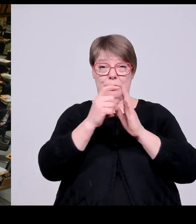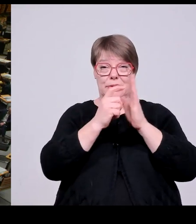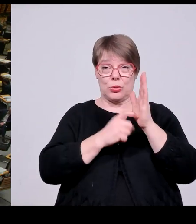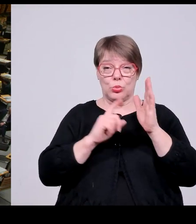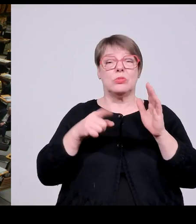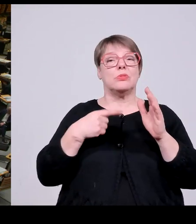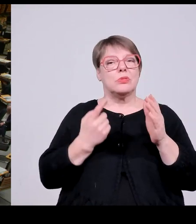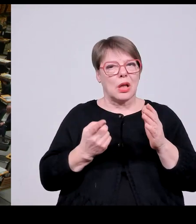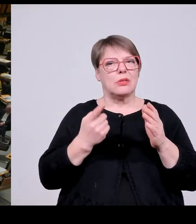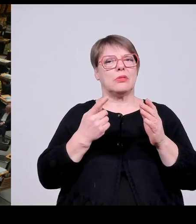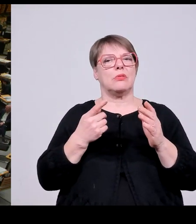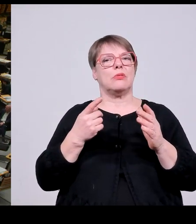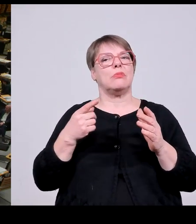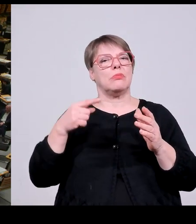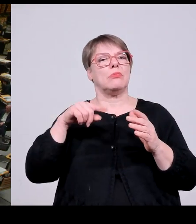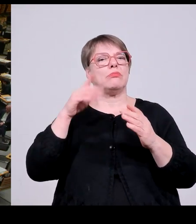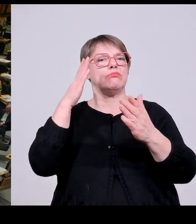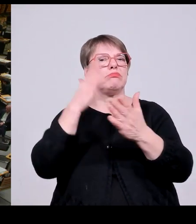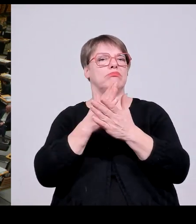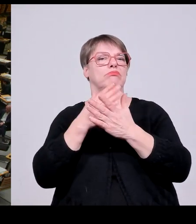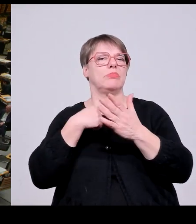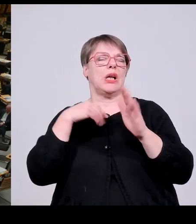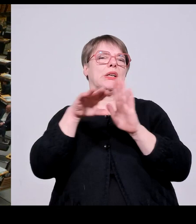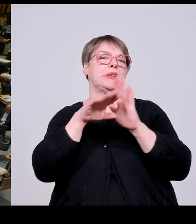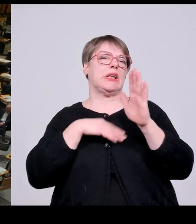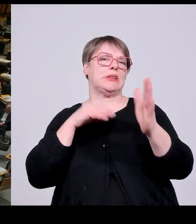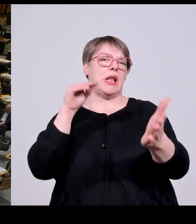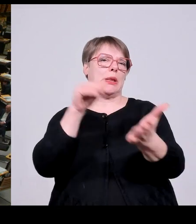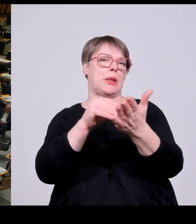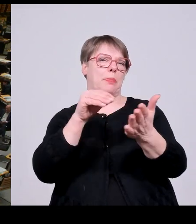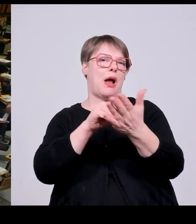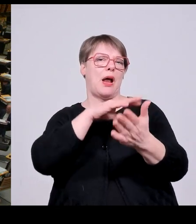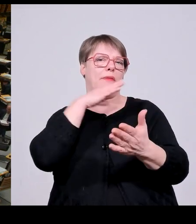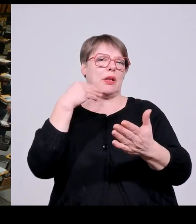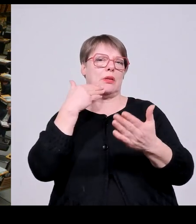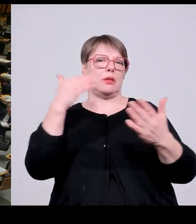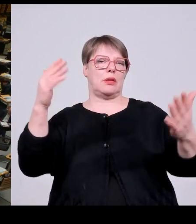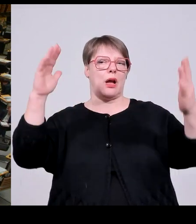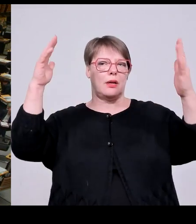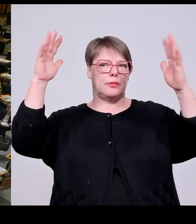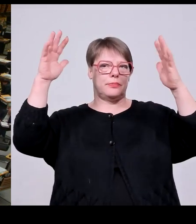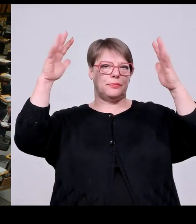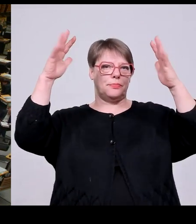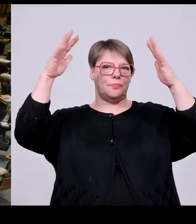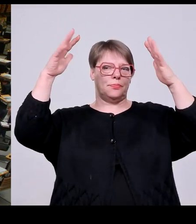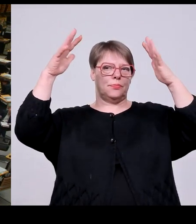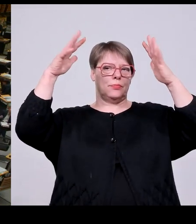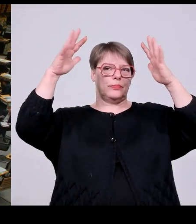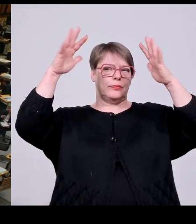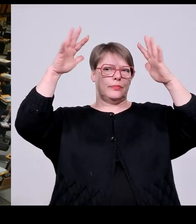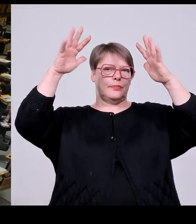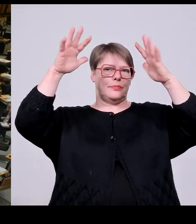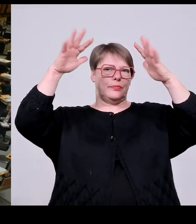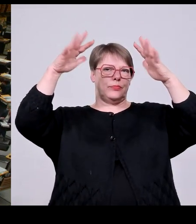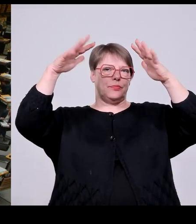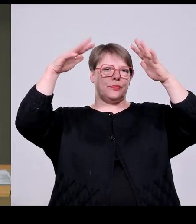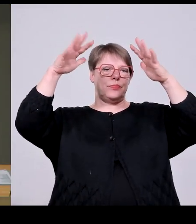Koalitionsfraktionen, die CDU Fraktion. Gegenstimmen. Enthaltungen bei Enthaltung der AfD Fraktion und der FDP Fraktion.